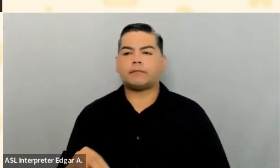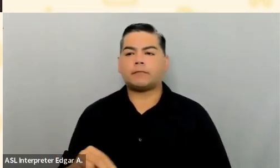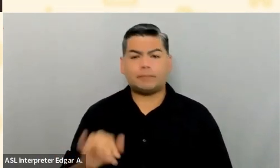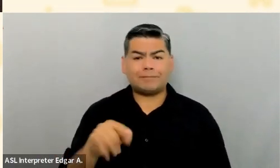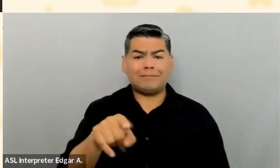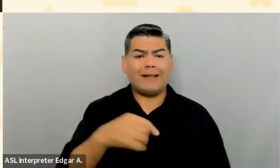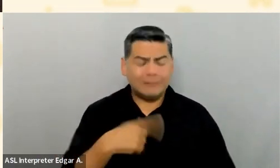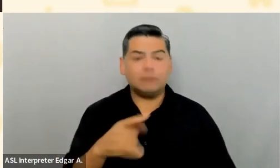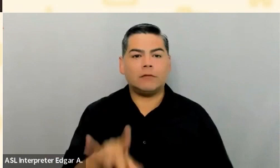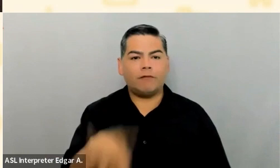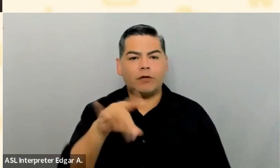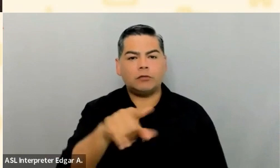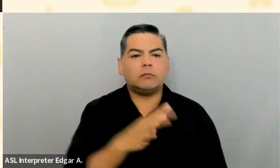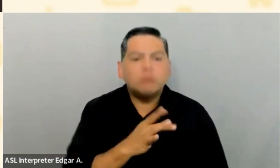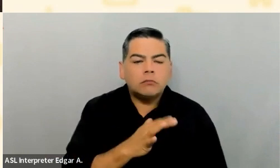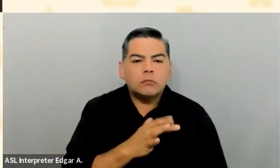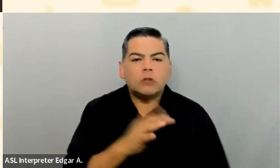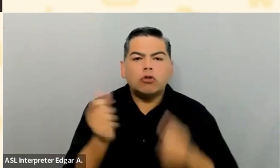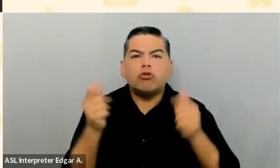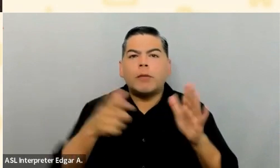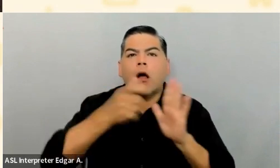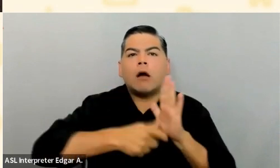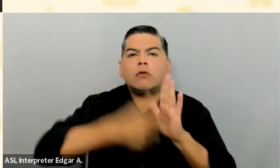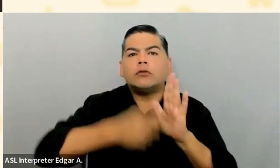Pensé: "Oh, hay muchos artículos". Y pasé por esto.